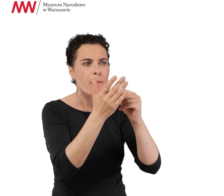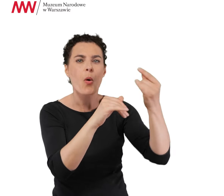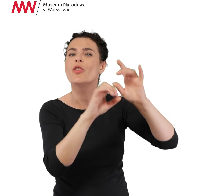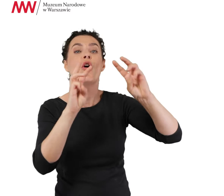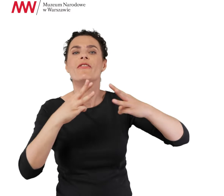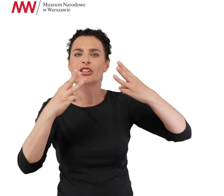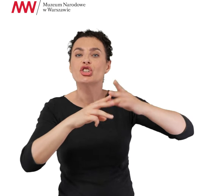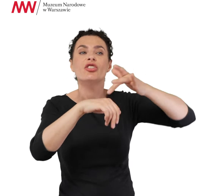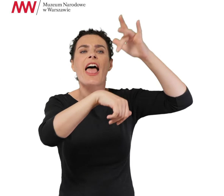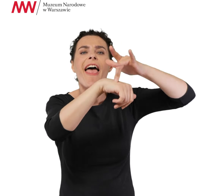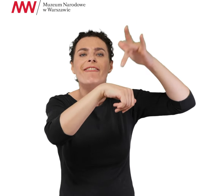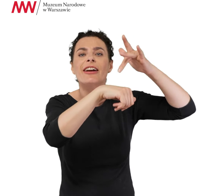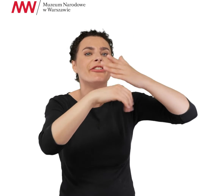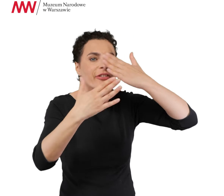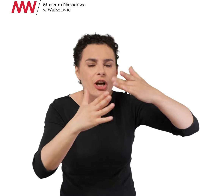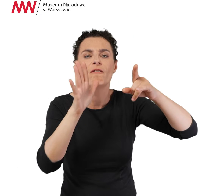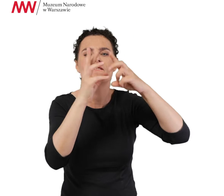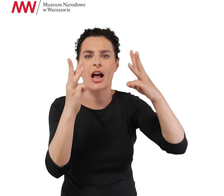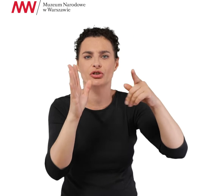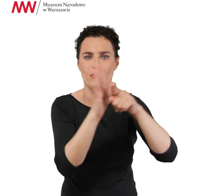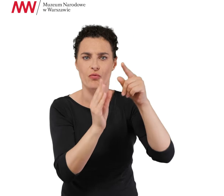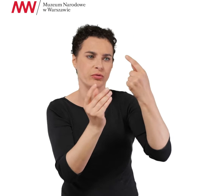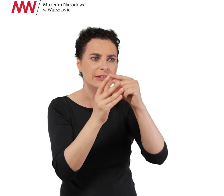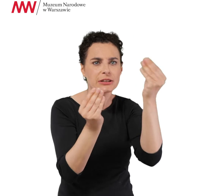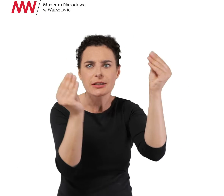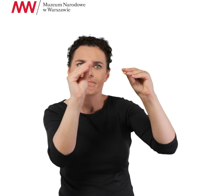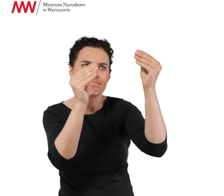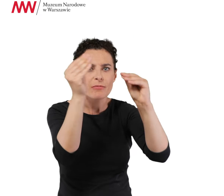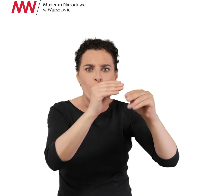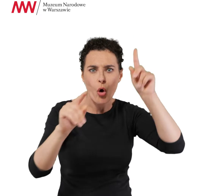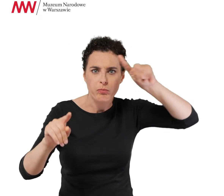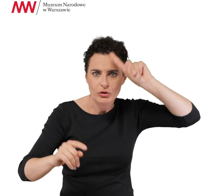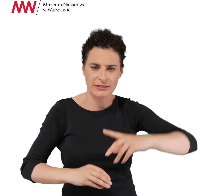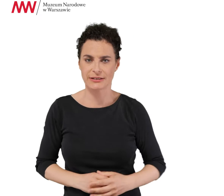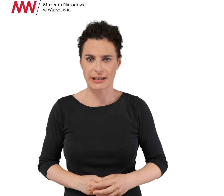jest jedną z najważniejszych metod budowania kompozycji.